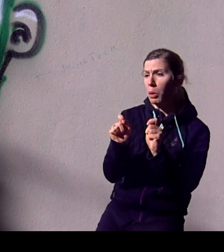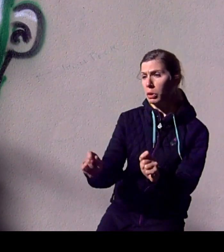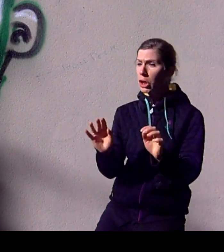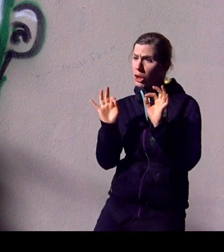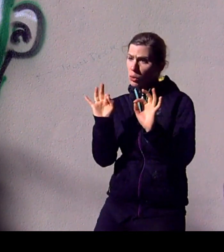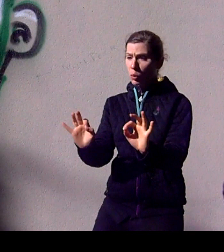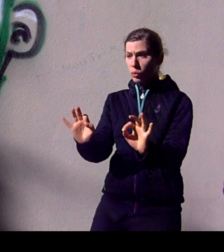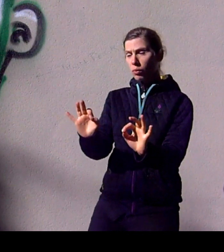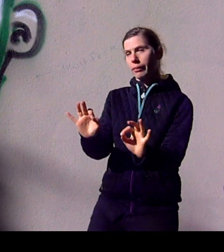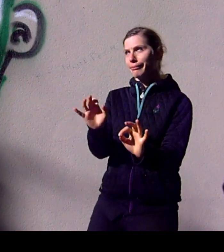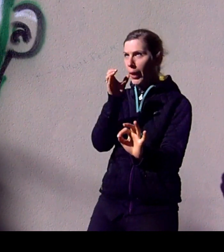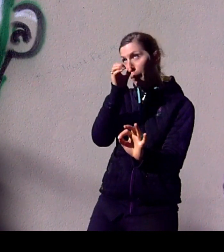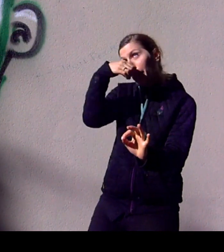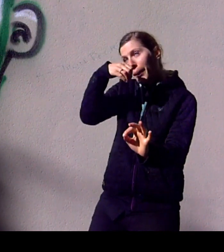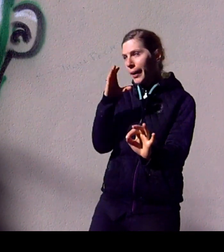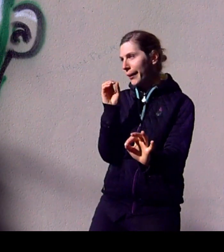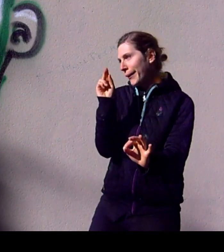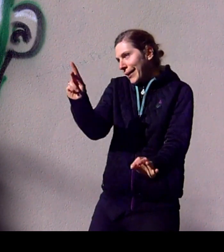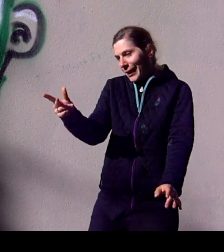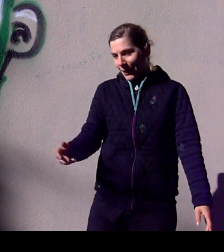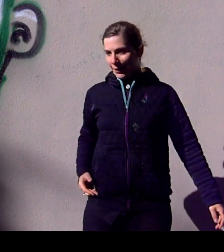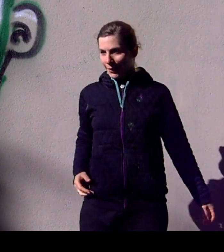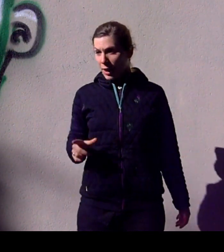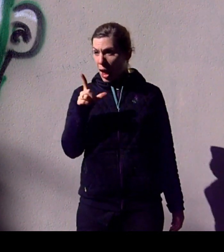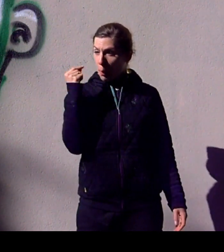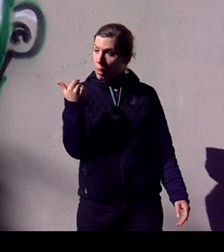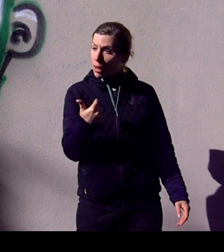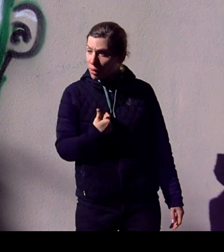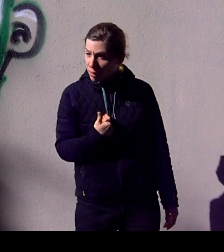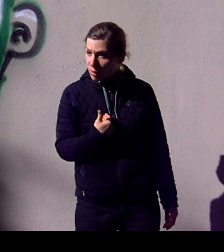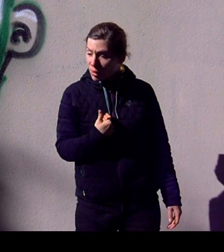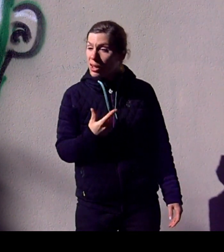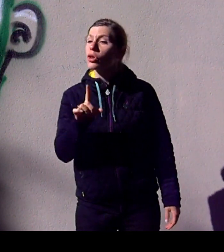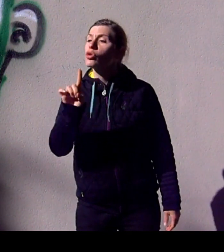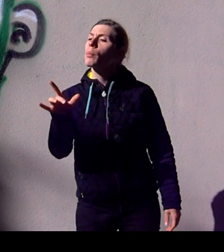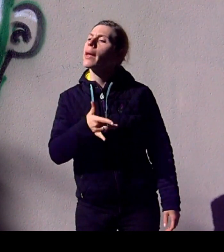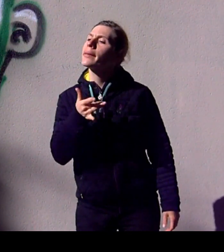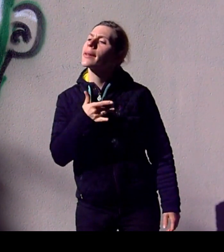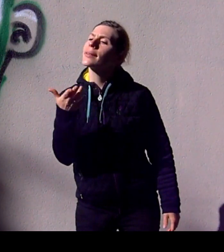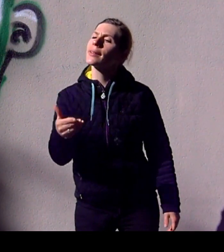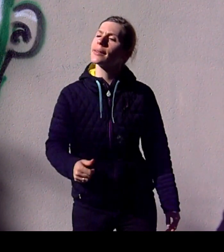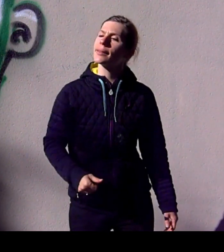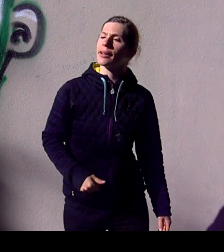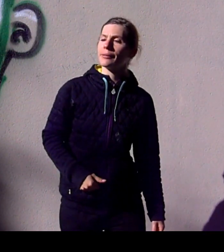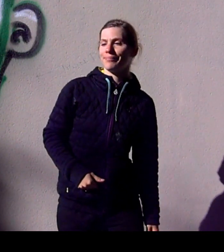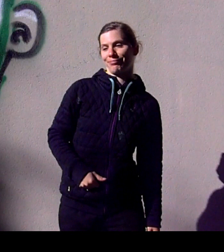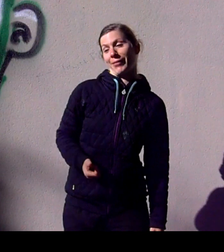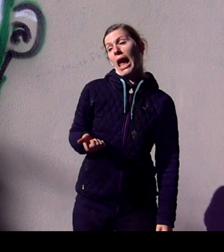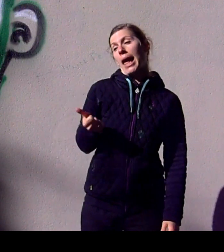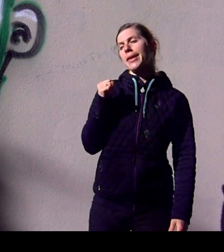j'suis poli, courtois Et un peu fort bourré Mais pour les mecs comme moi Vous avez autre chose à faire